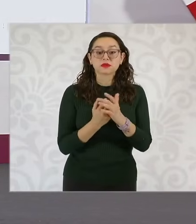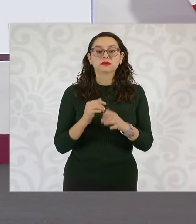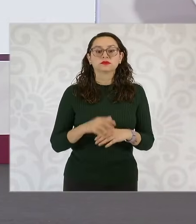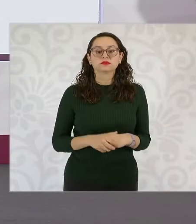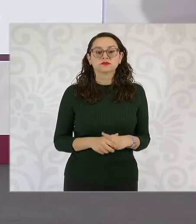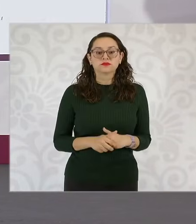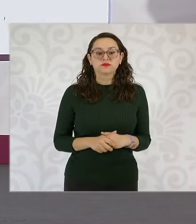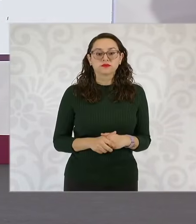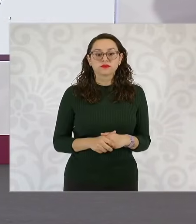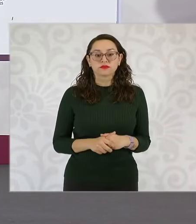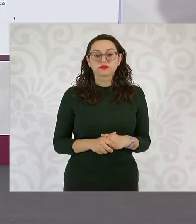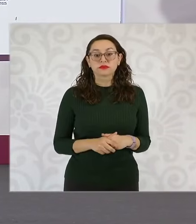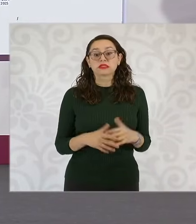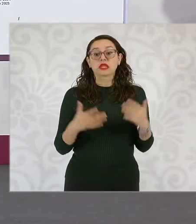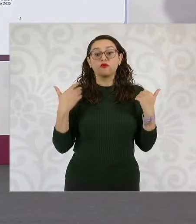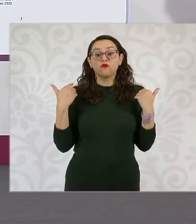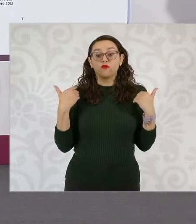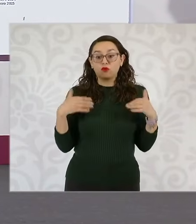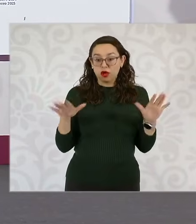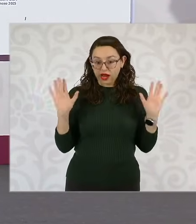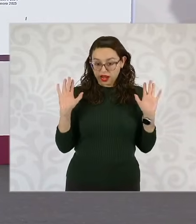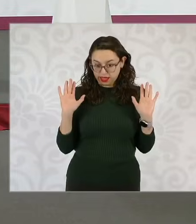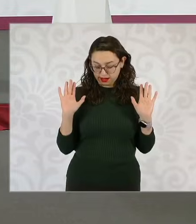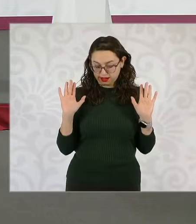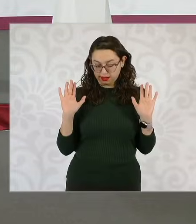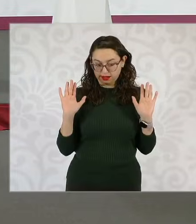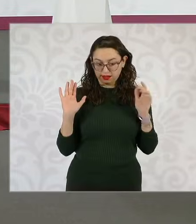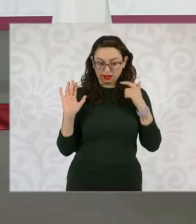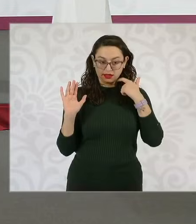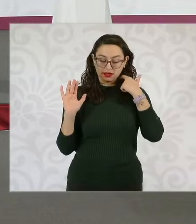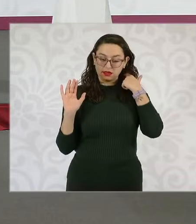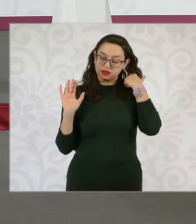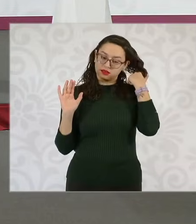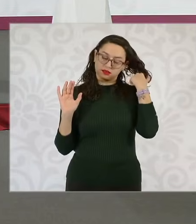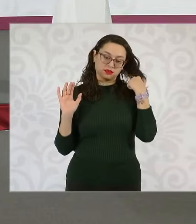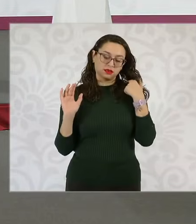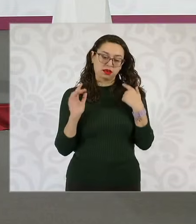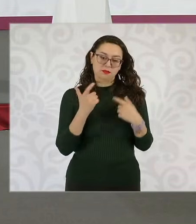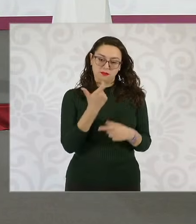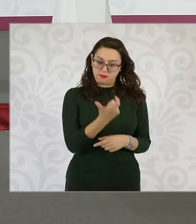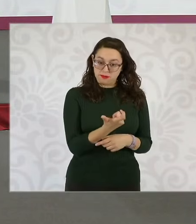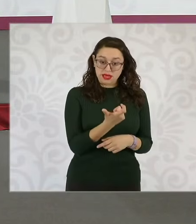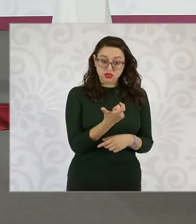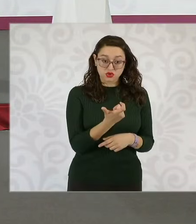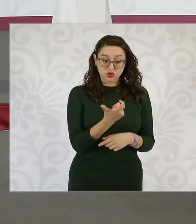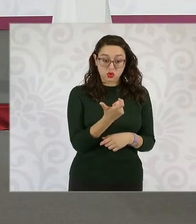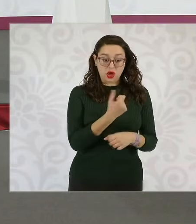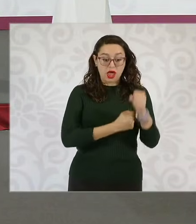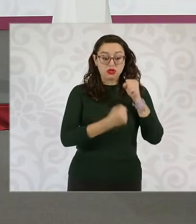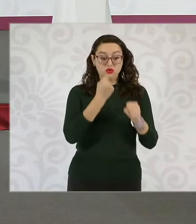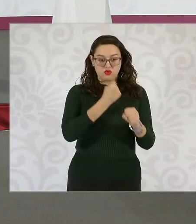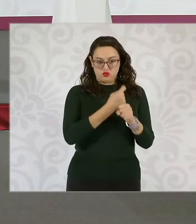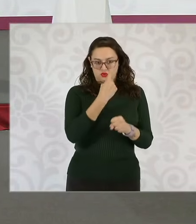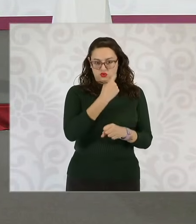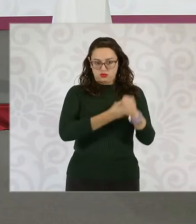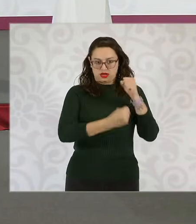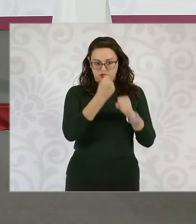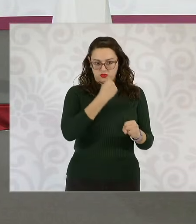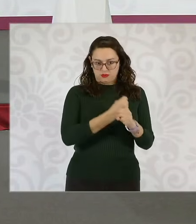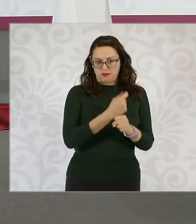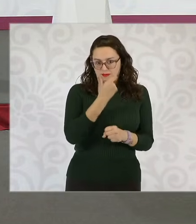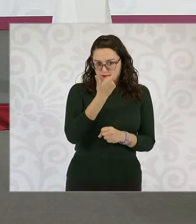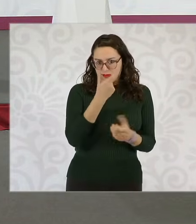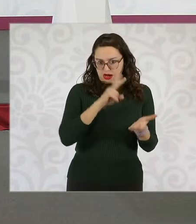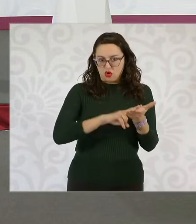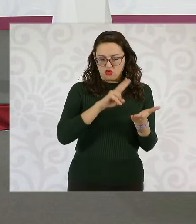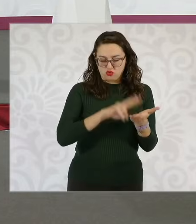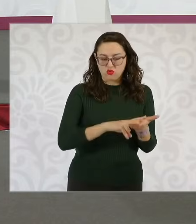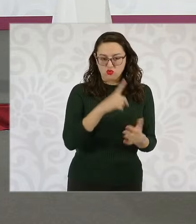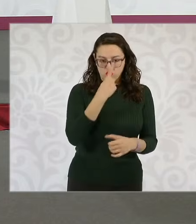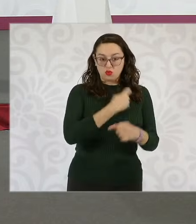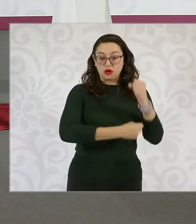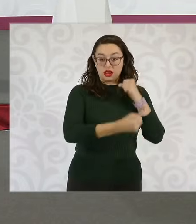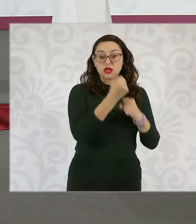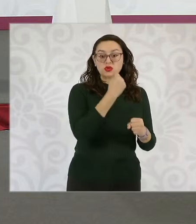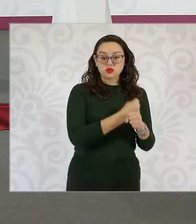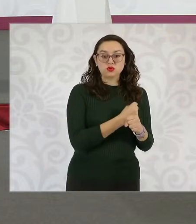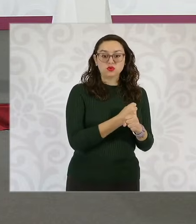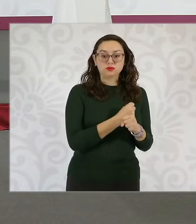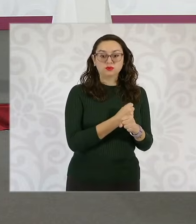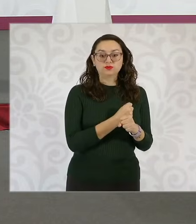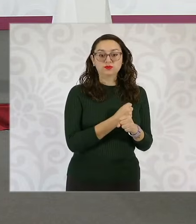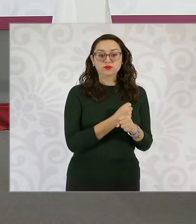de dónde está bueno pesos de 2024 si mal no me equivoco entonces este es el sexenio de